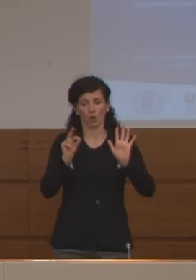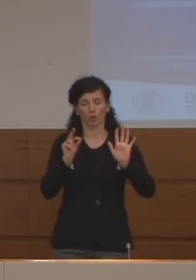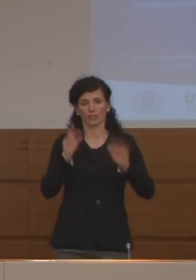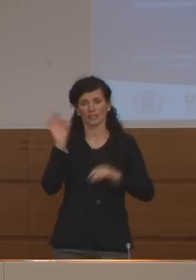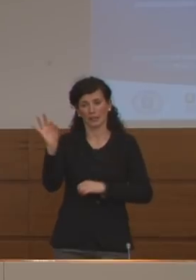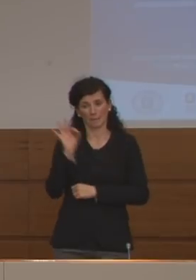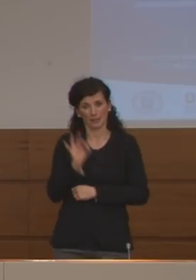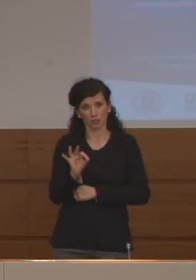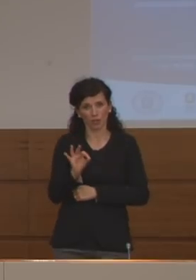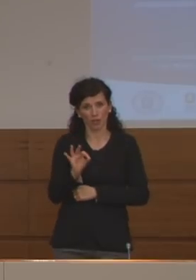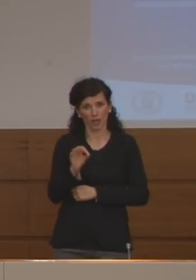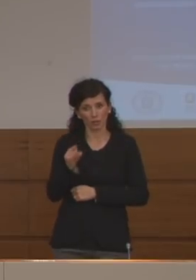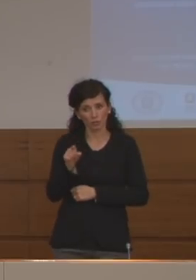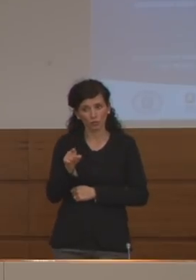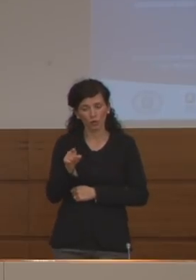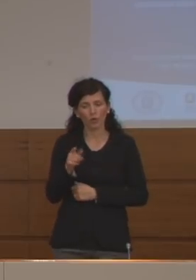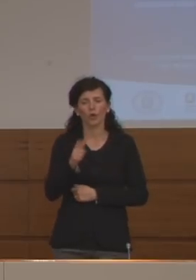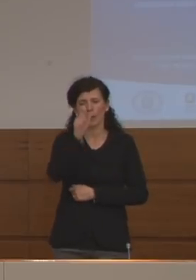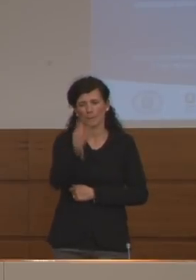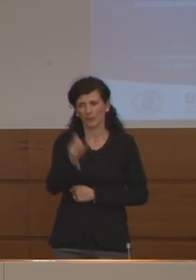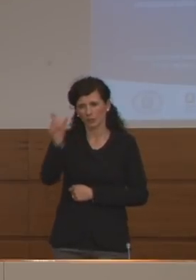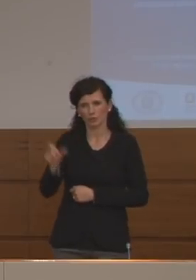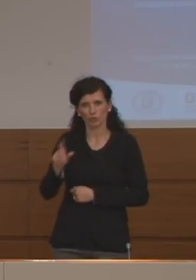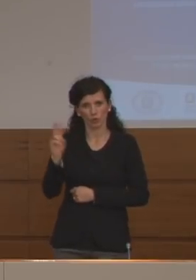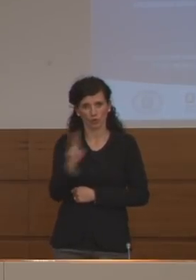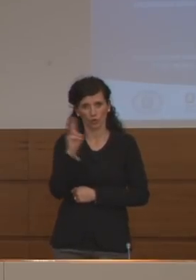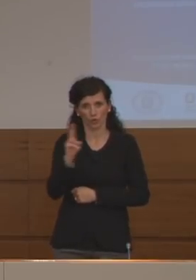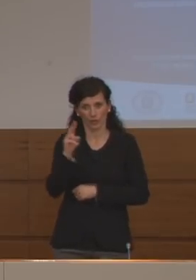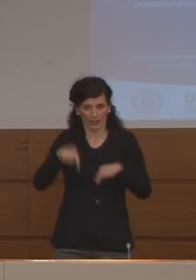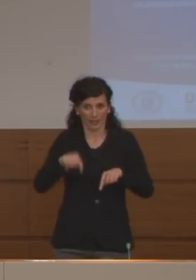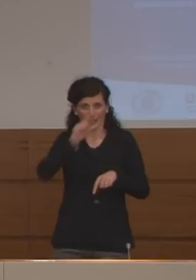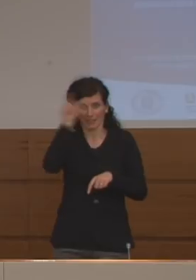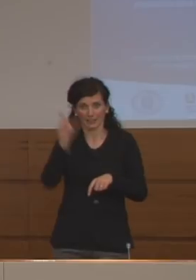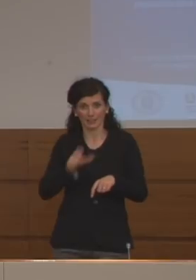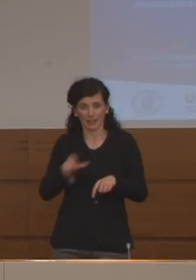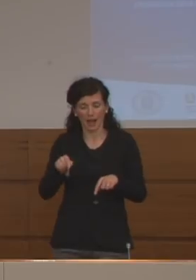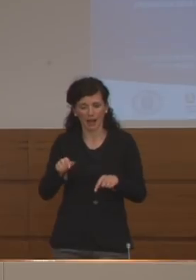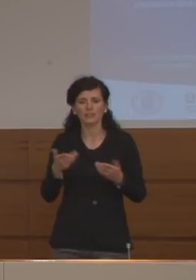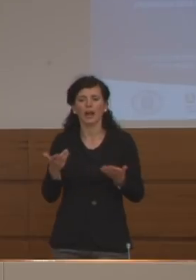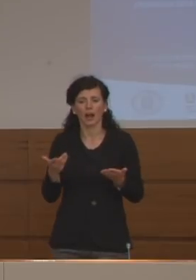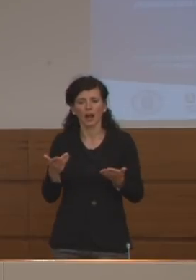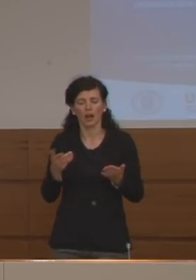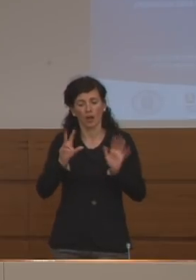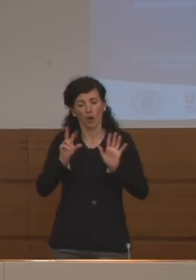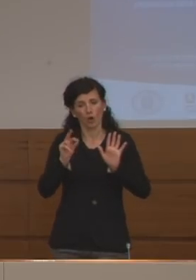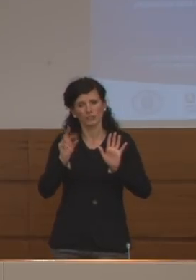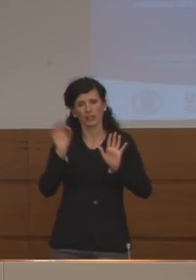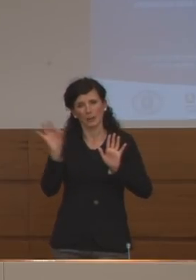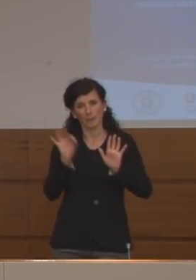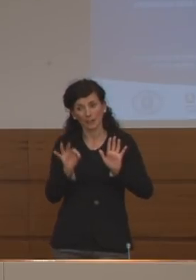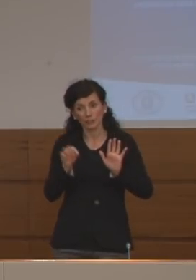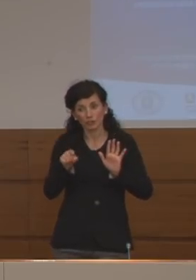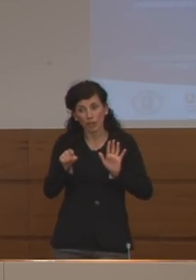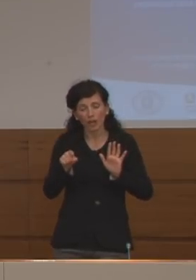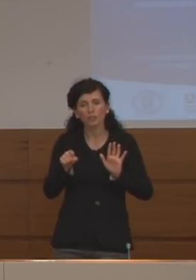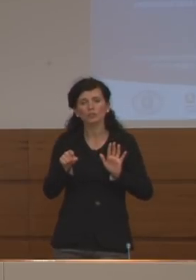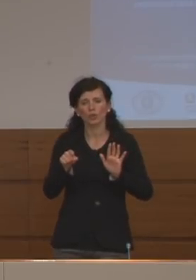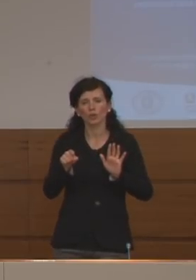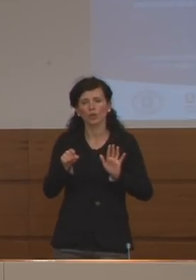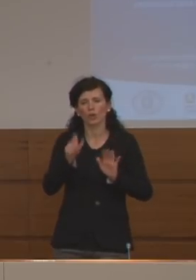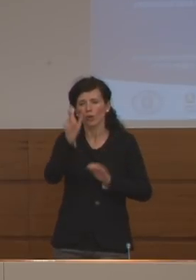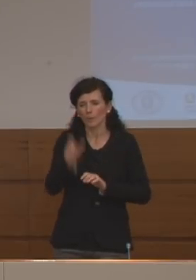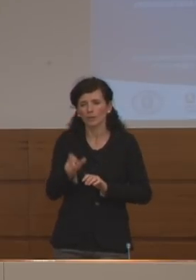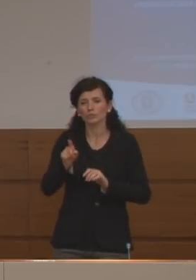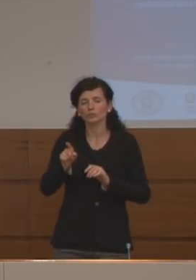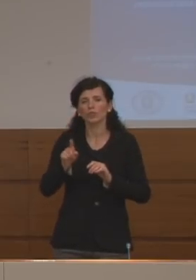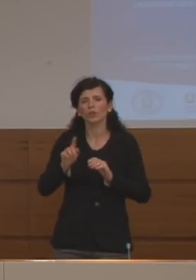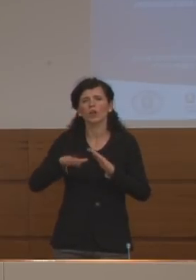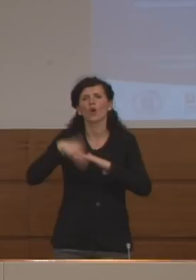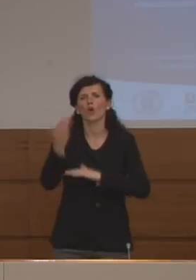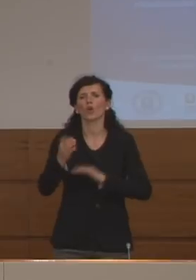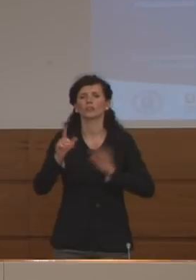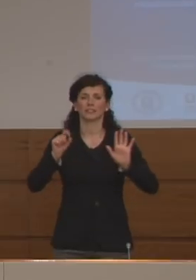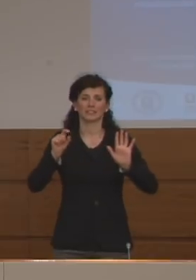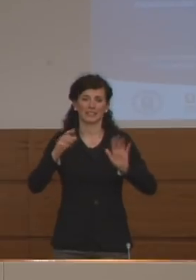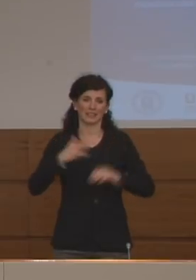purtroppo hanno perso la vita nel nostro paese erano dei soggetti oltre i 70 anni di età.